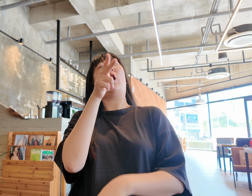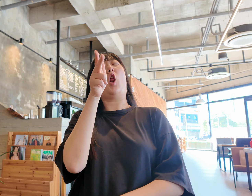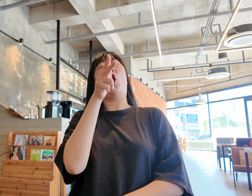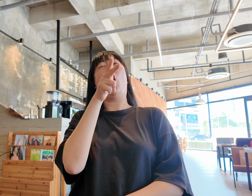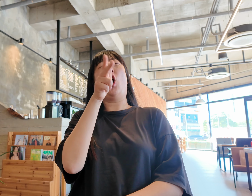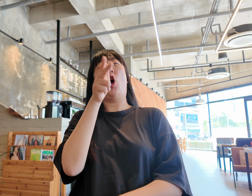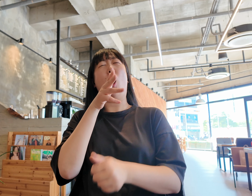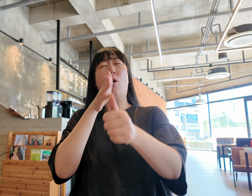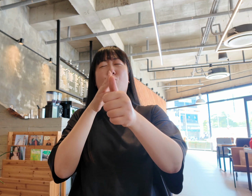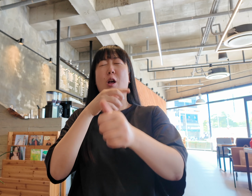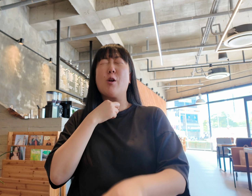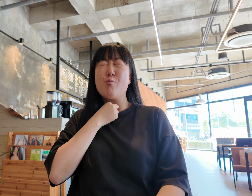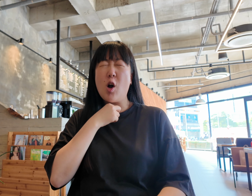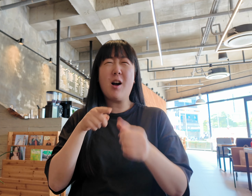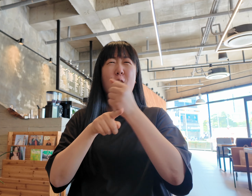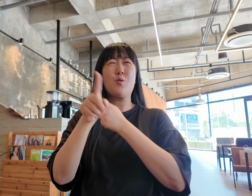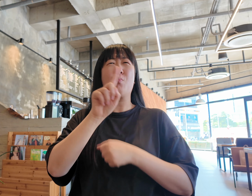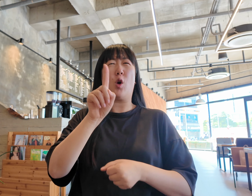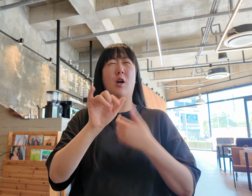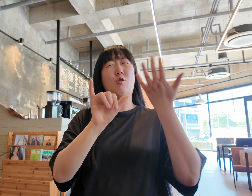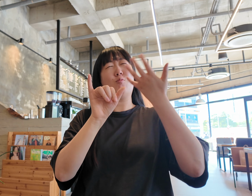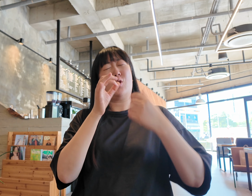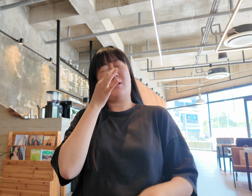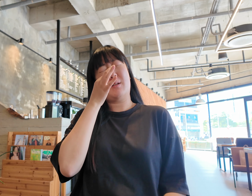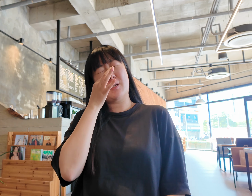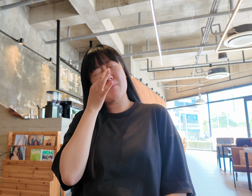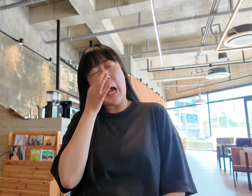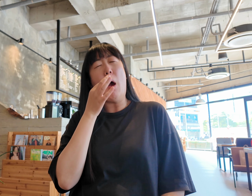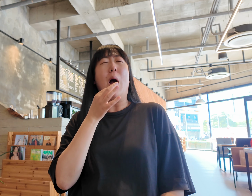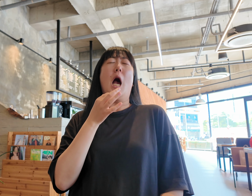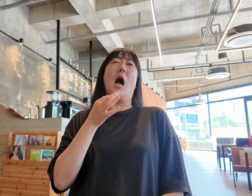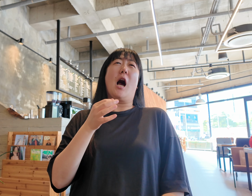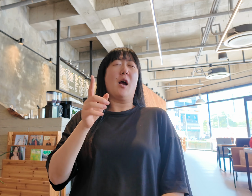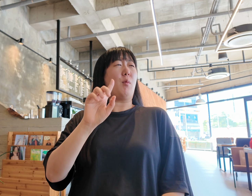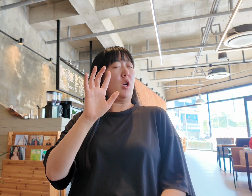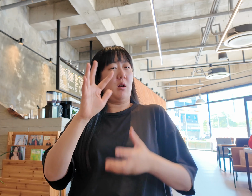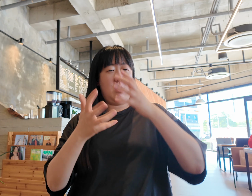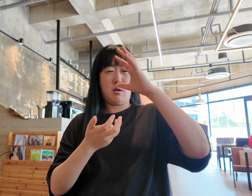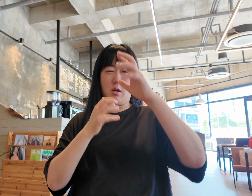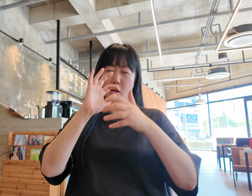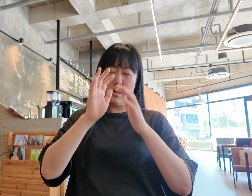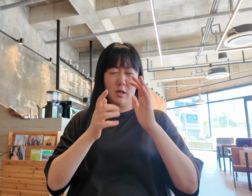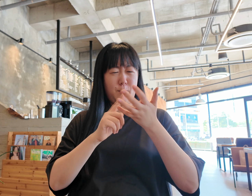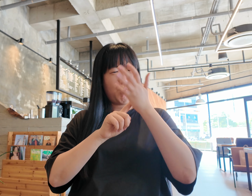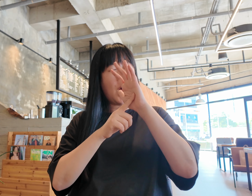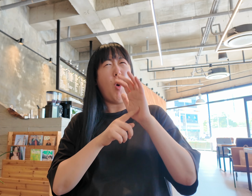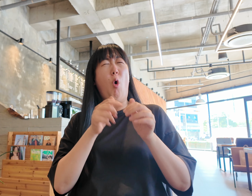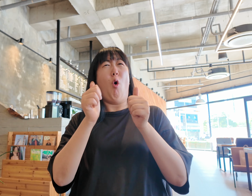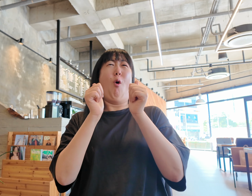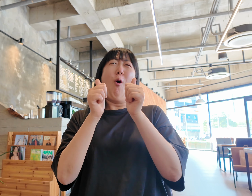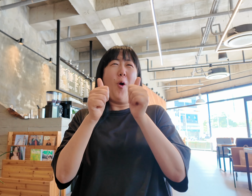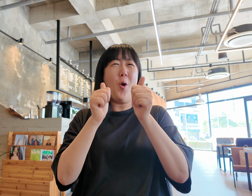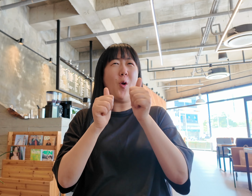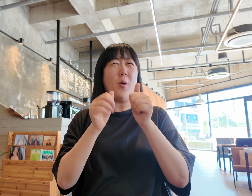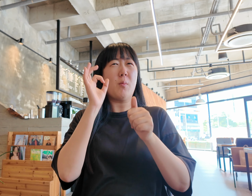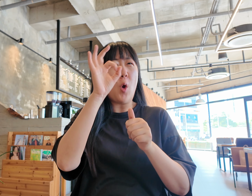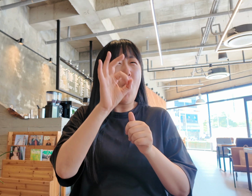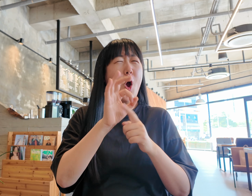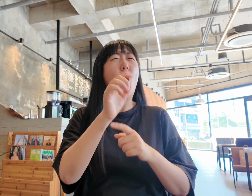なぜ撮影を依頼したいと思ったかというと、 あなたのビデオを見て、 手話の実装方法と表現方法がとても気に入ったからです。